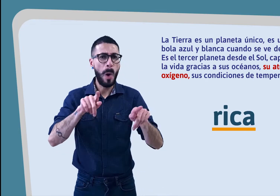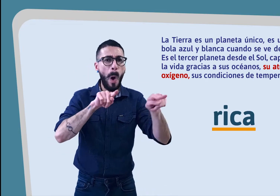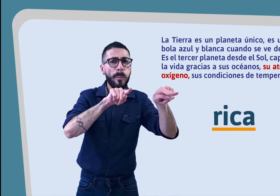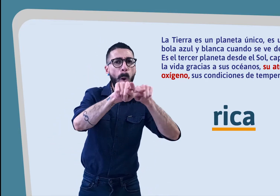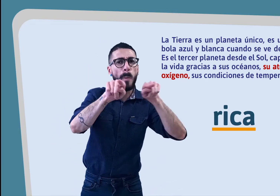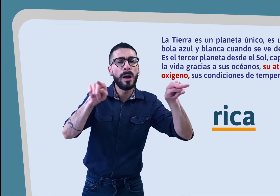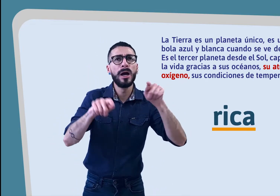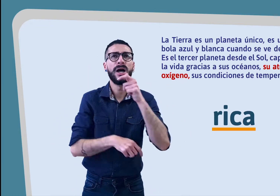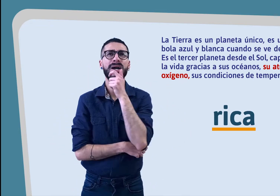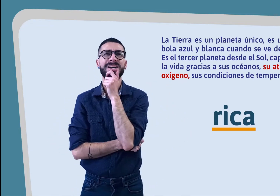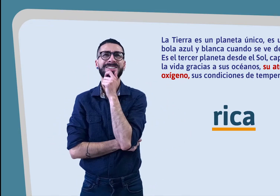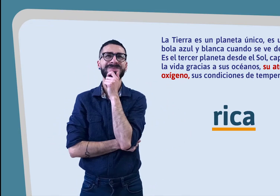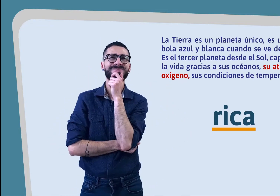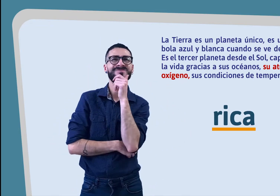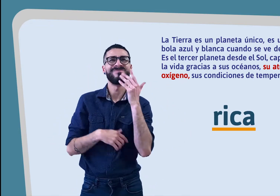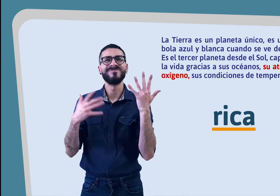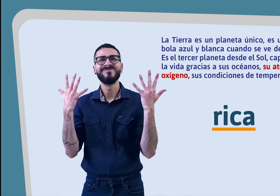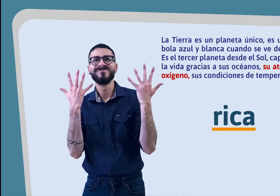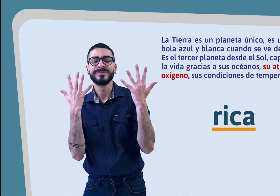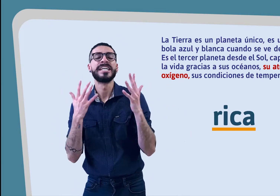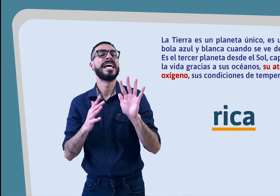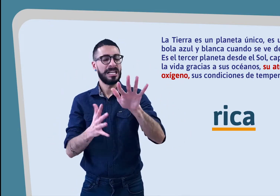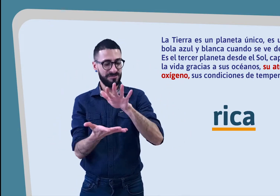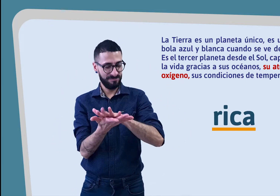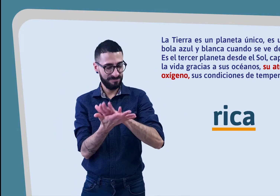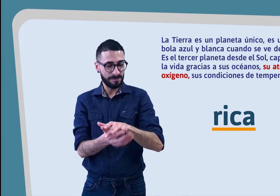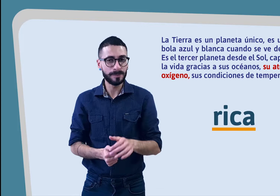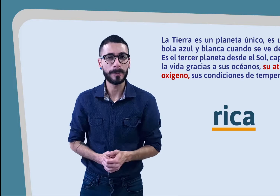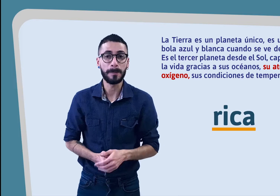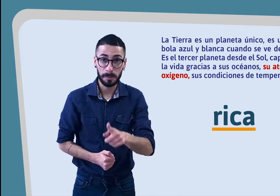Si algunos de ustedes todavía no han entendido, tranquilos, les voy a explicar.